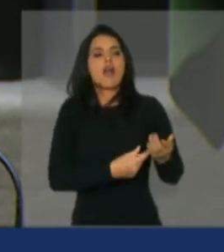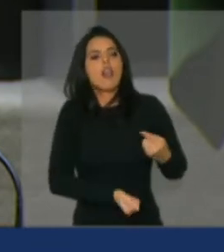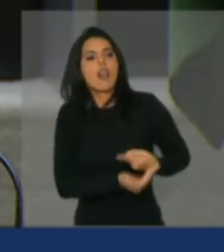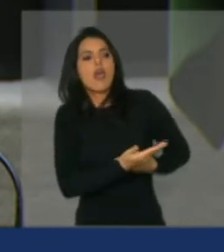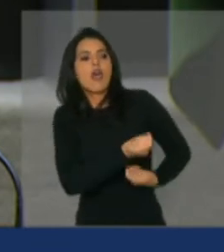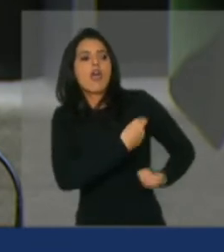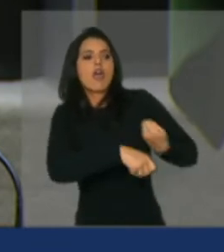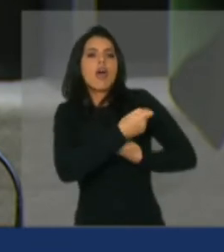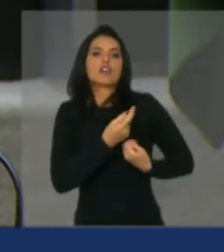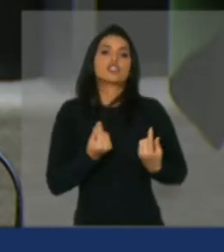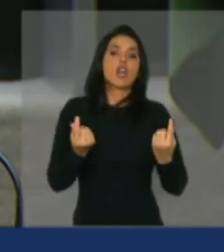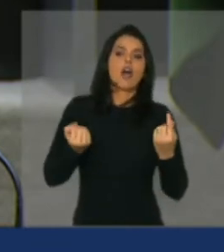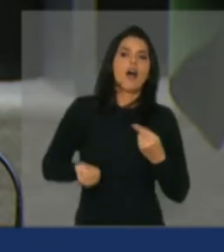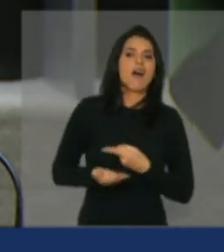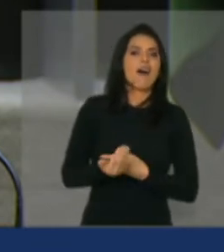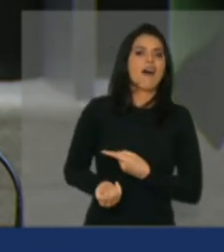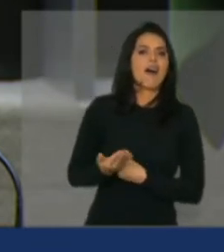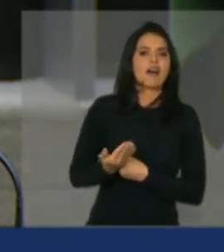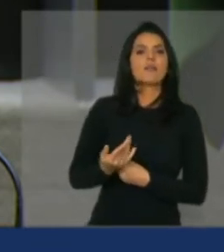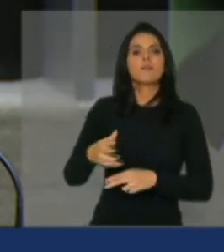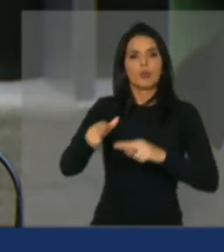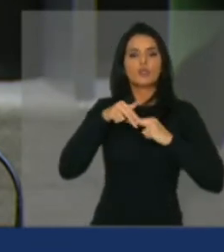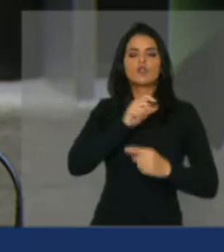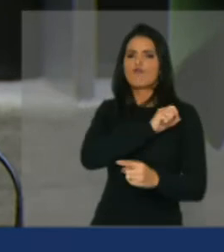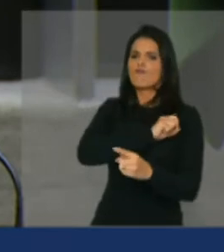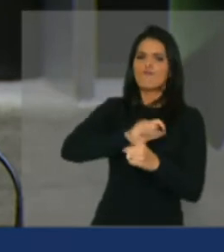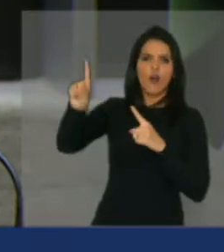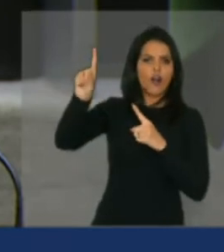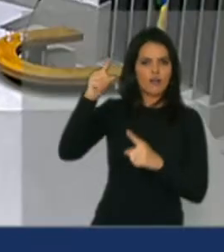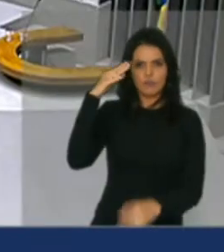VERDADE NEGOCIANDO, NEGOCIANDO PROPINA. POR ISSO, É FORA BOLSONARO! [INTERMITÊNCIA DE